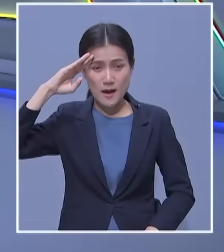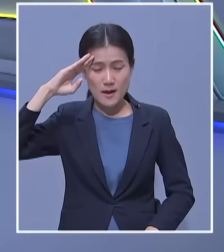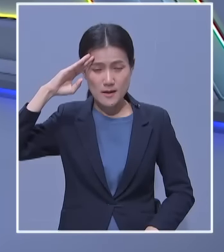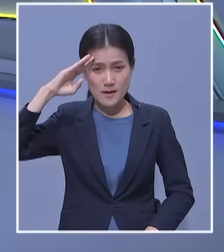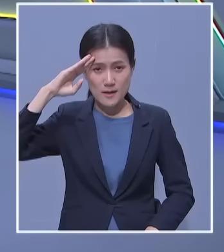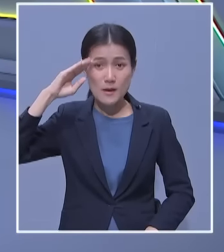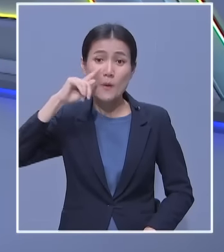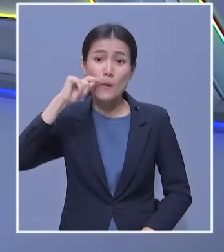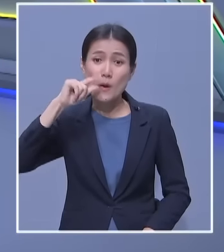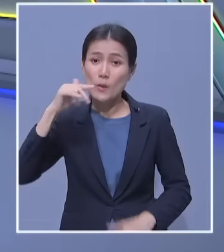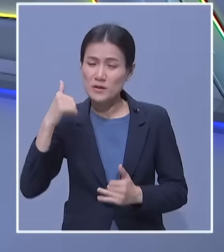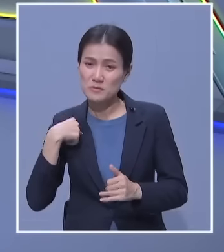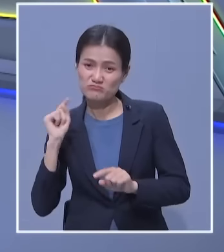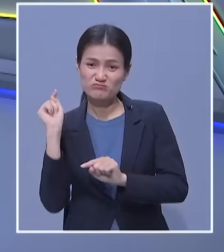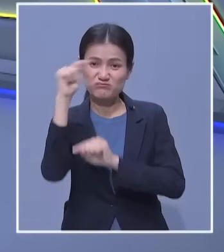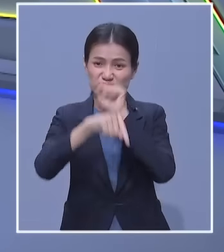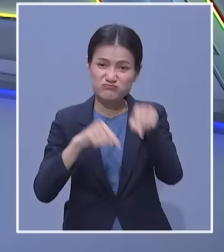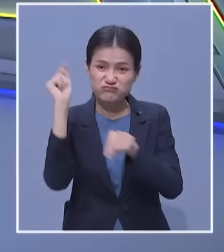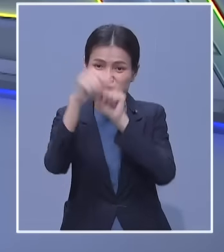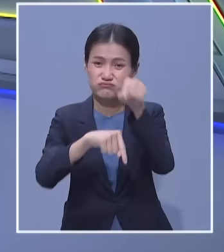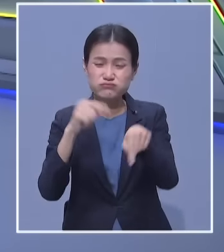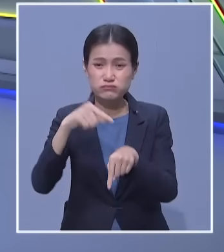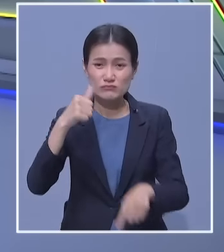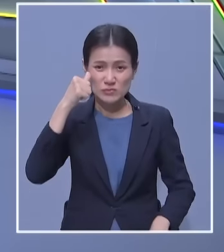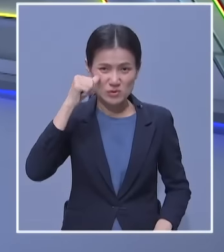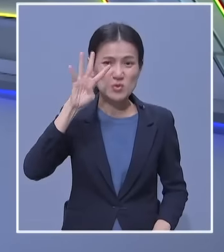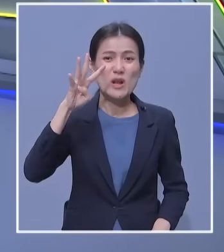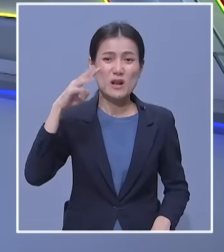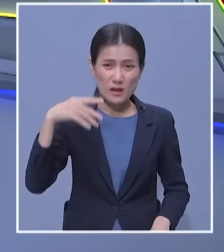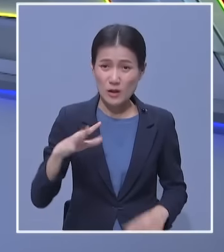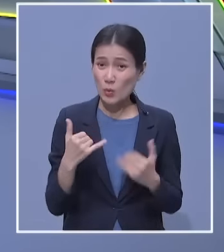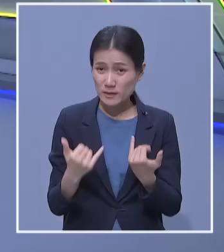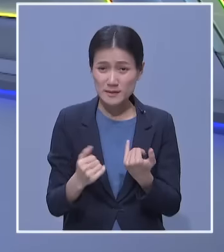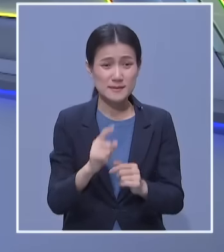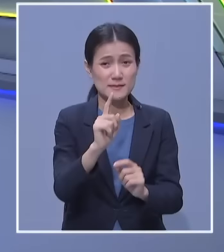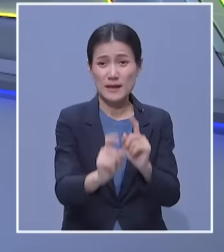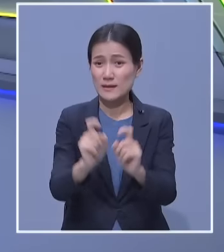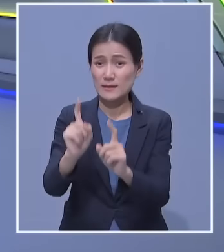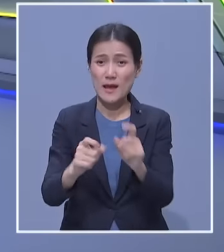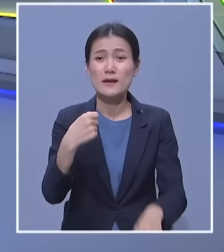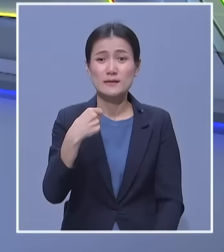เนื่องตลอด 4 วันที่ผ่านมาและจนถึงตอนนี้ นะคะมีผู้เสียชีวิตนับ 10 รายมีประชาชน